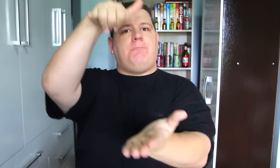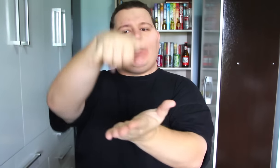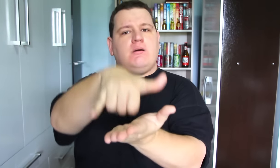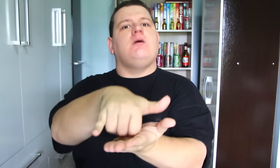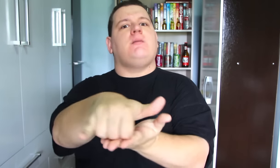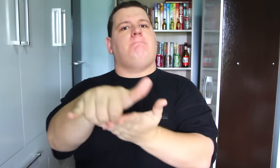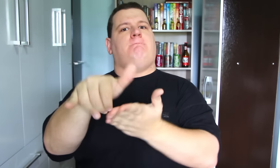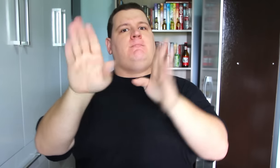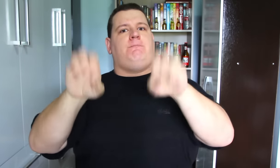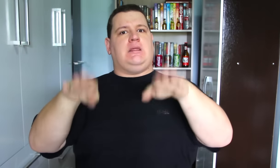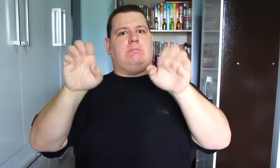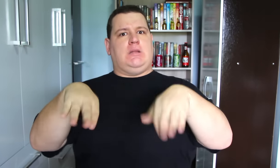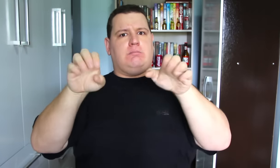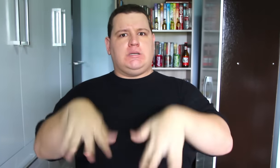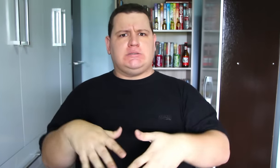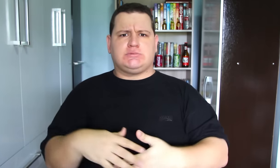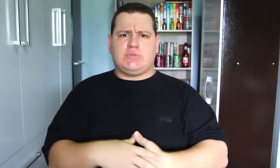Mas o avião pousou certinho e todos estavam bem.